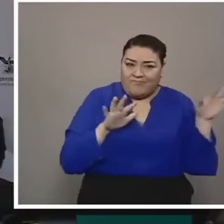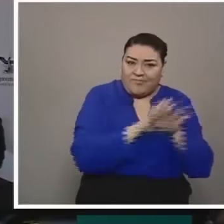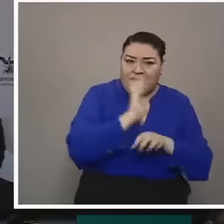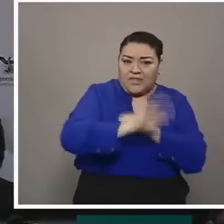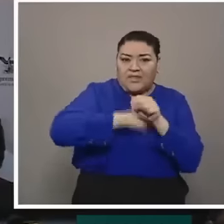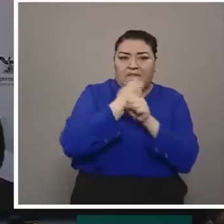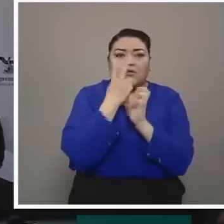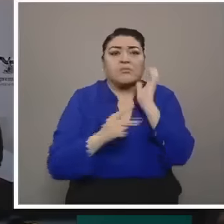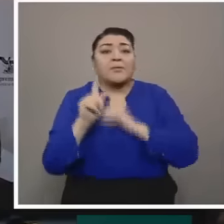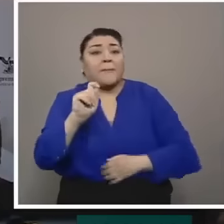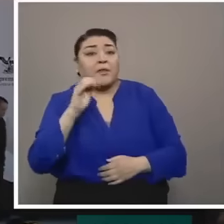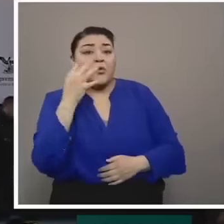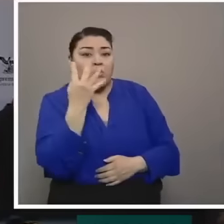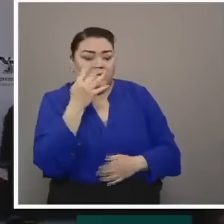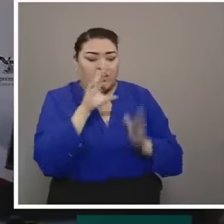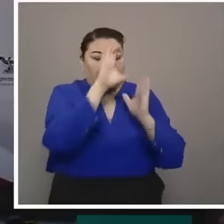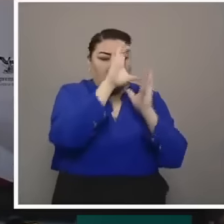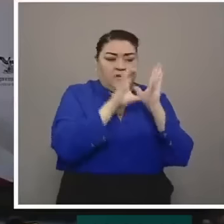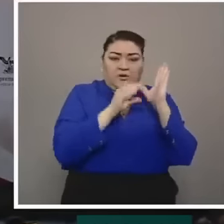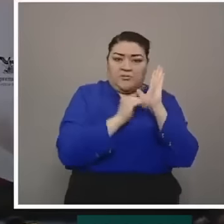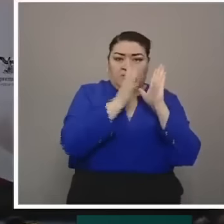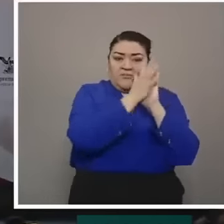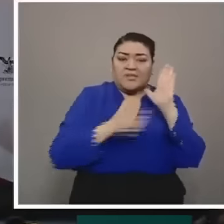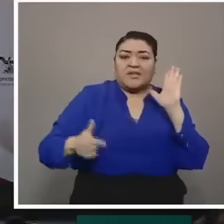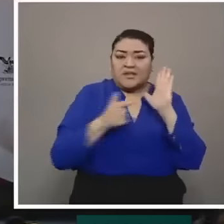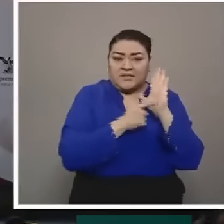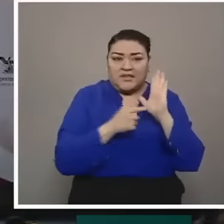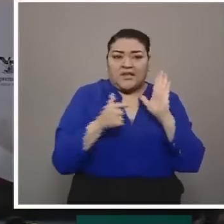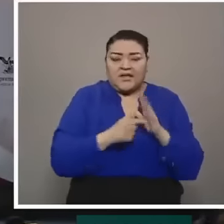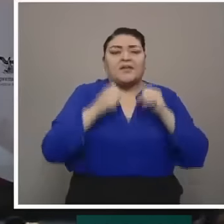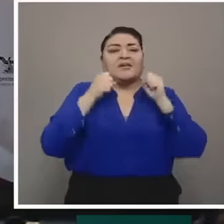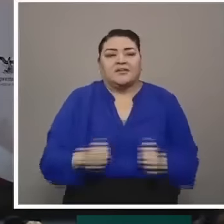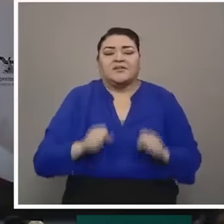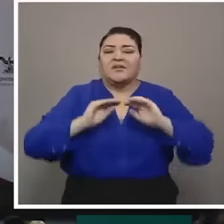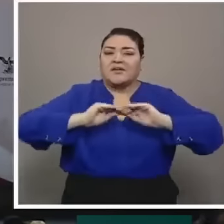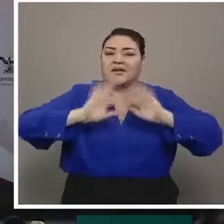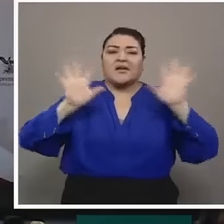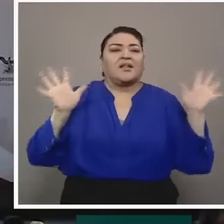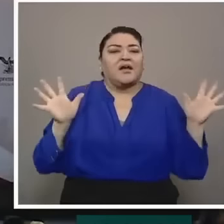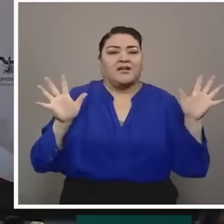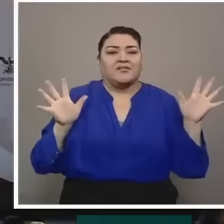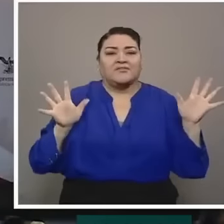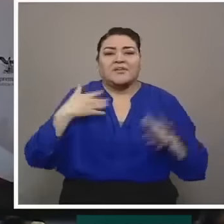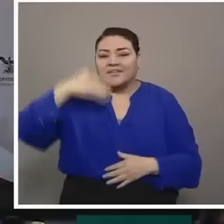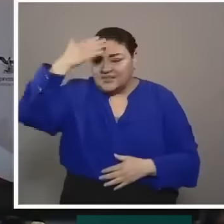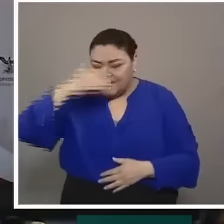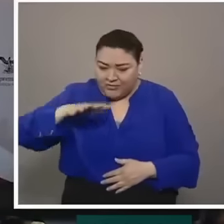el texto constitucional refuerza esta lógica de reconocer a los pueblos y comunidades indígenas